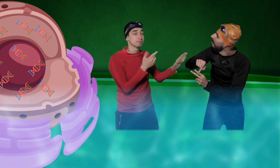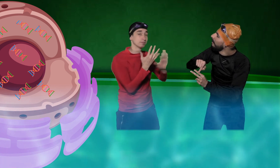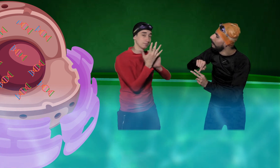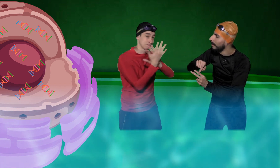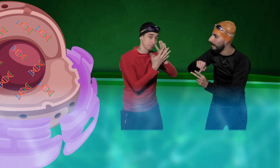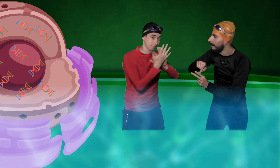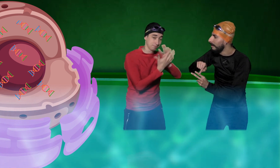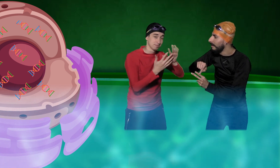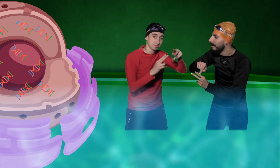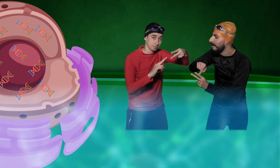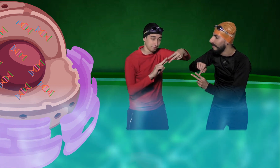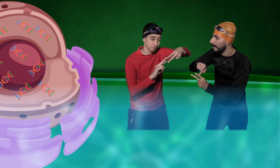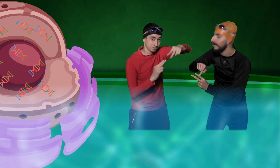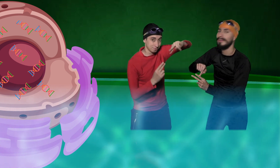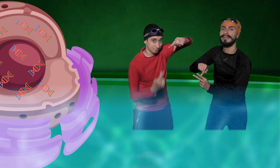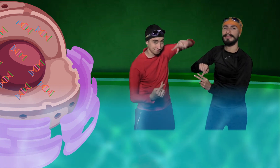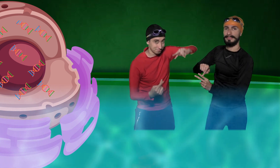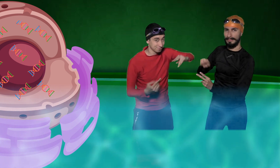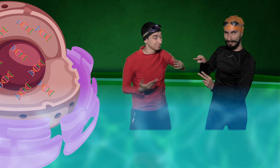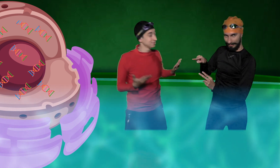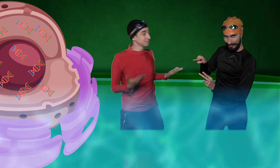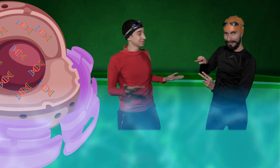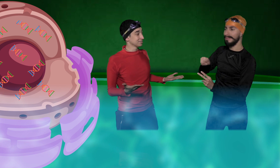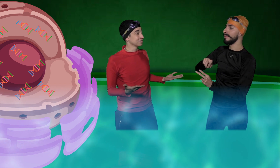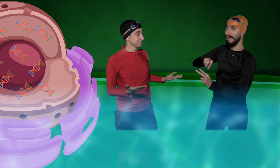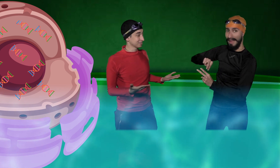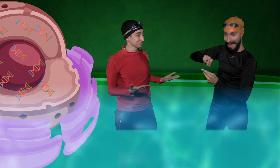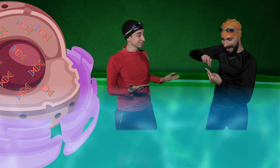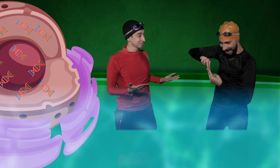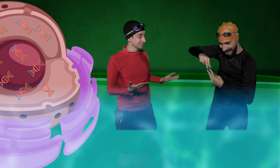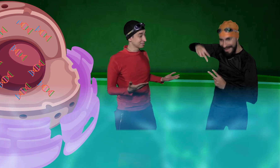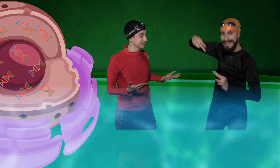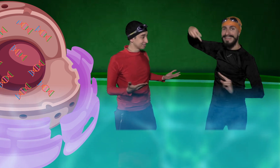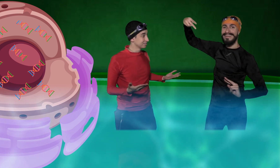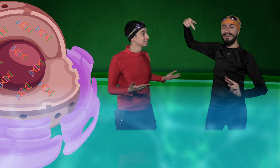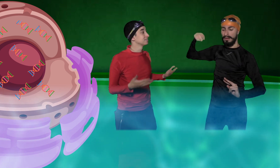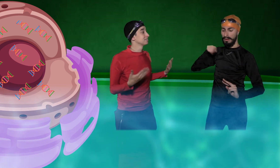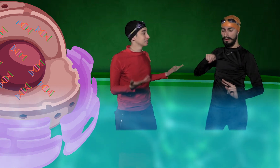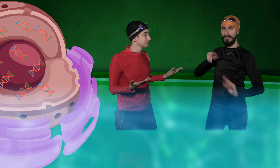Por eso su seña es así: Exacto, esta es su seña.